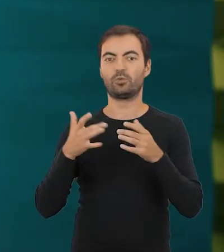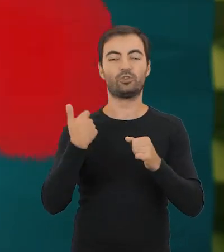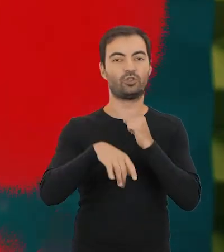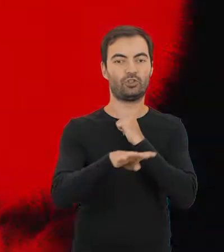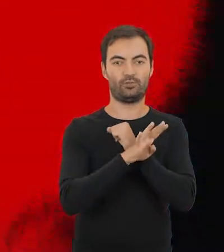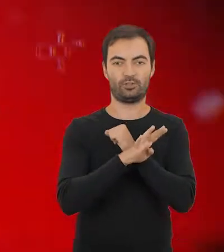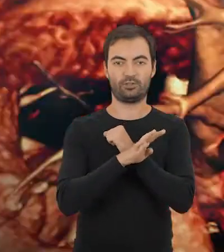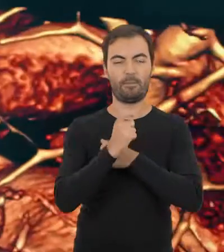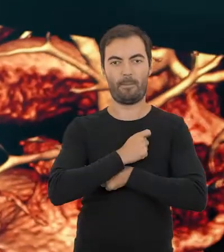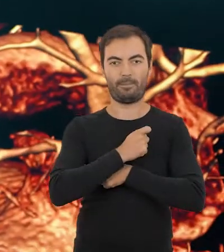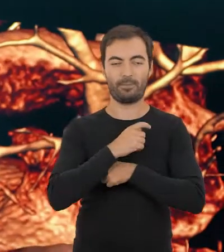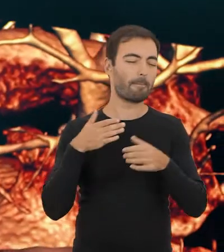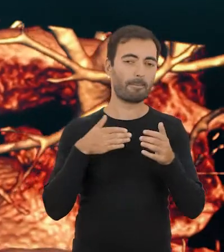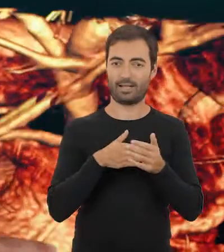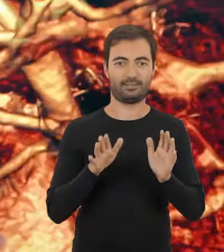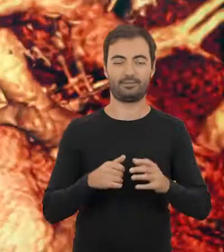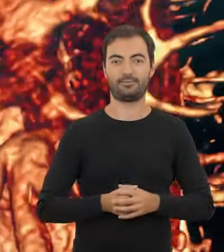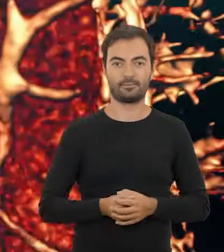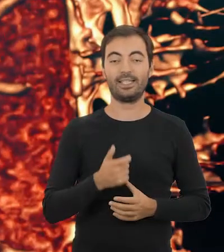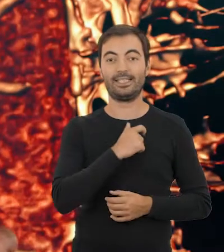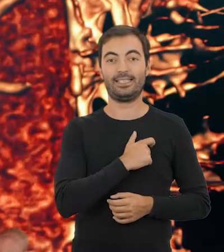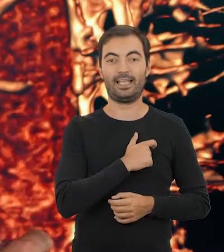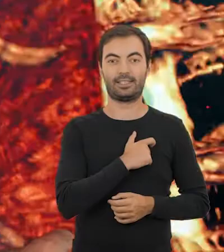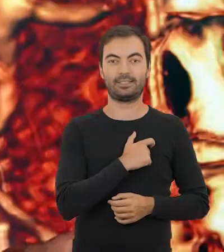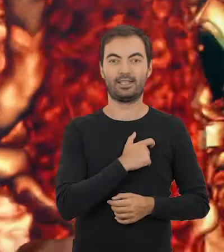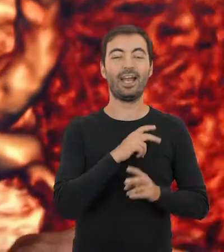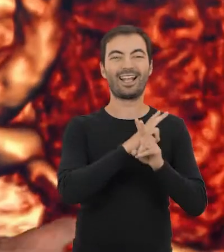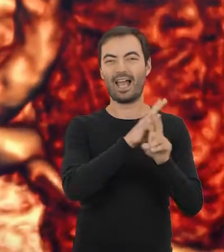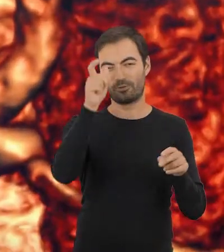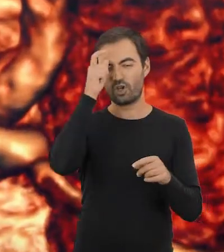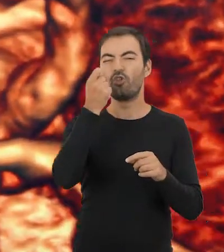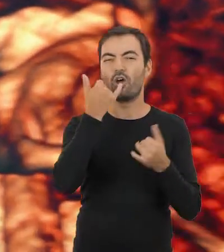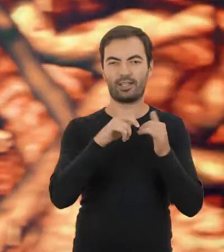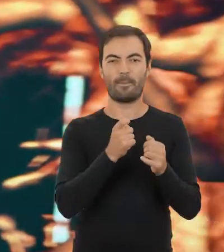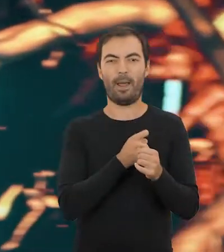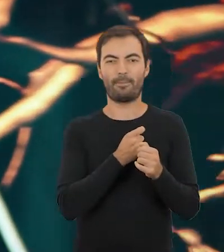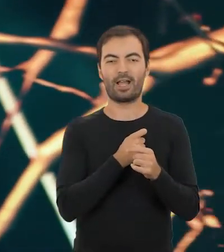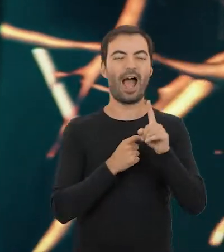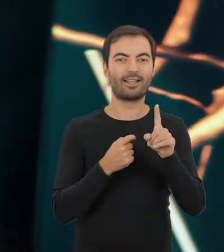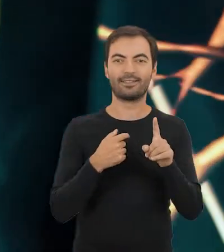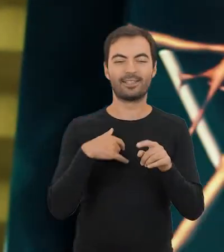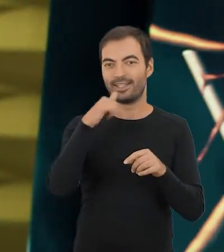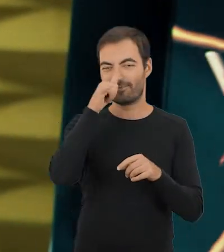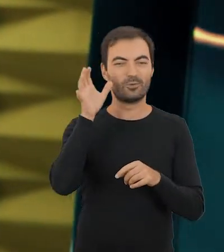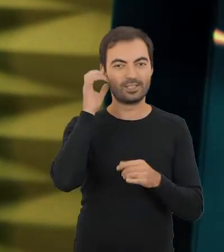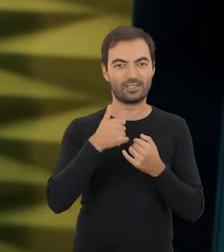Serce każdego z nas bije trochę inaczej, ale nie usłyszmy tego przykładając ucho do klatki piersiowej